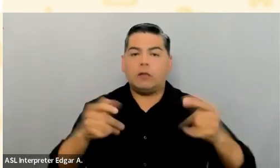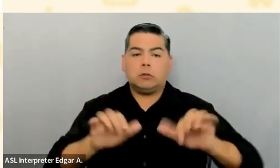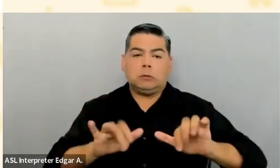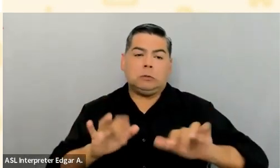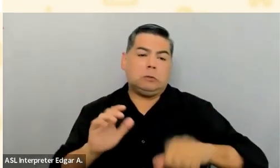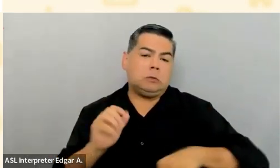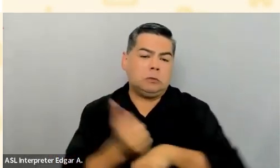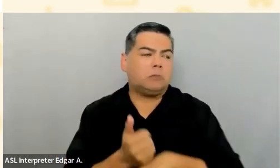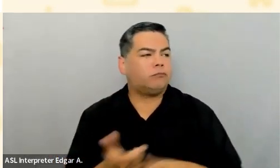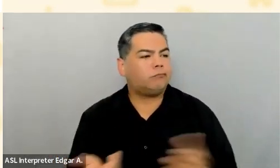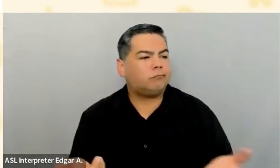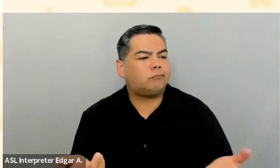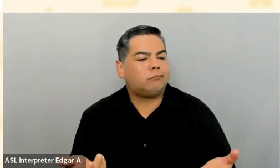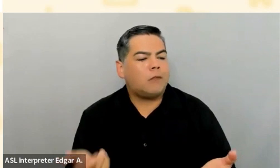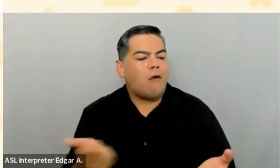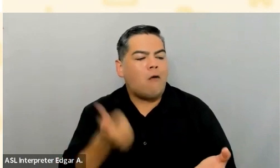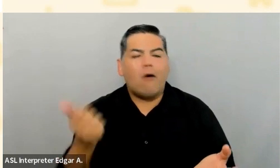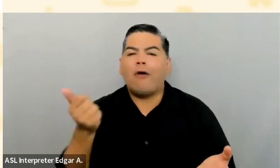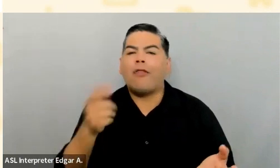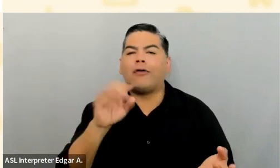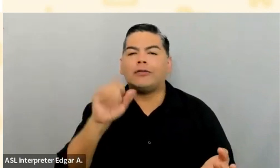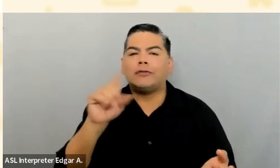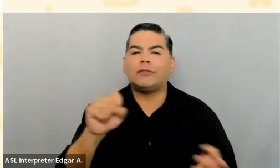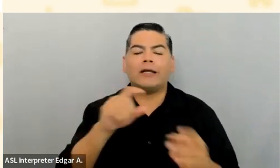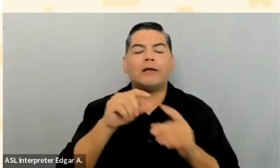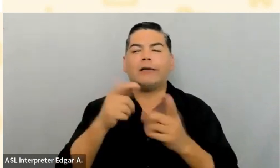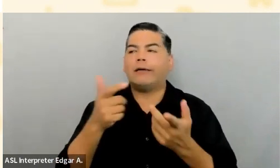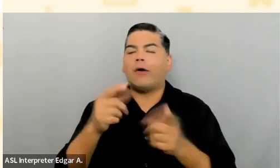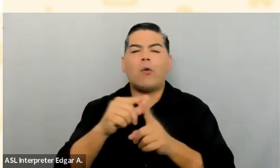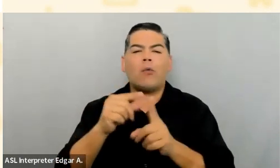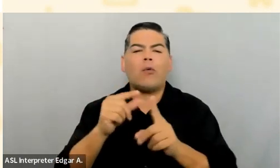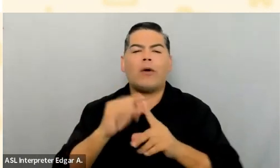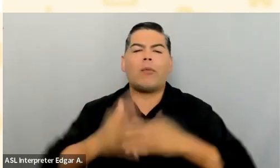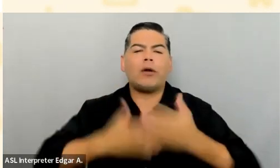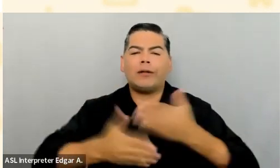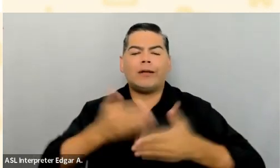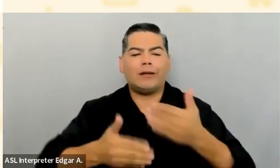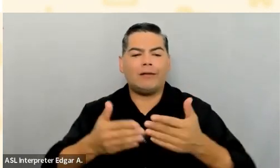Otras herramientas podríamos decir, un procesador de palabras. Intento no nombrar ninguna compañia cuando digo esto,